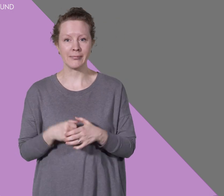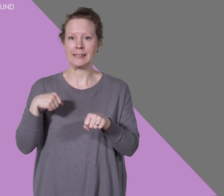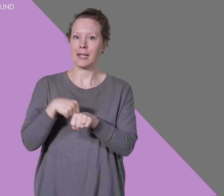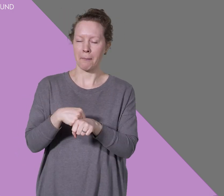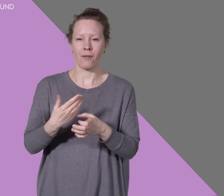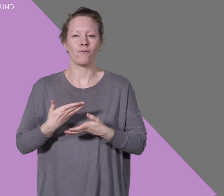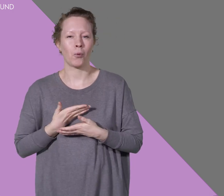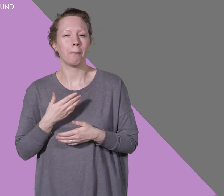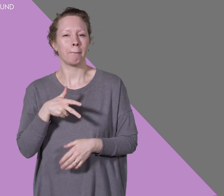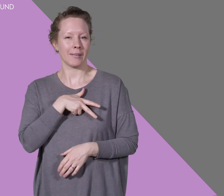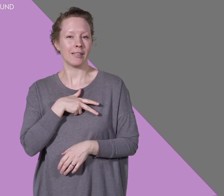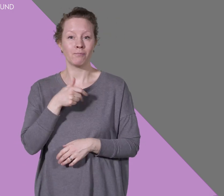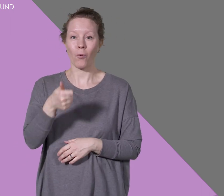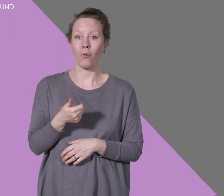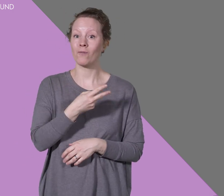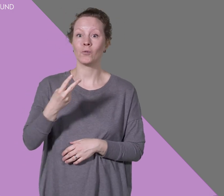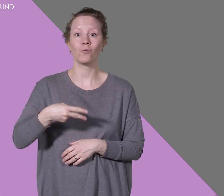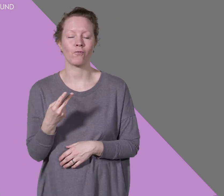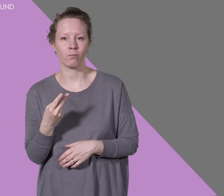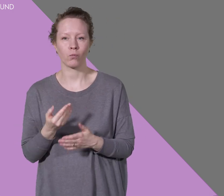Till mottagare av priset för 2022 utsågs Signmark, -